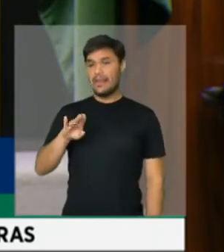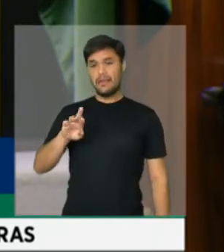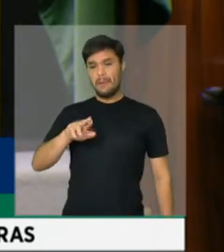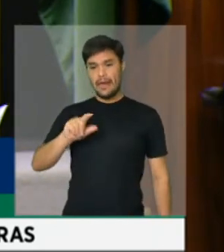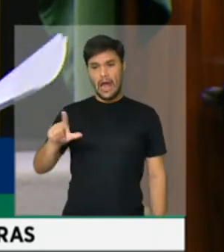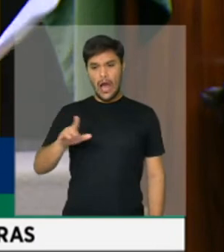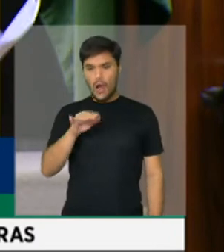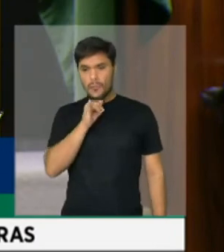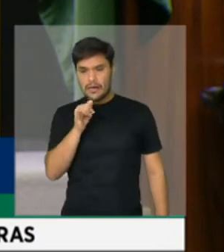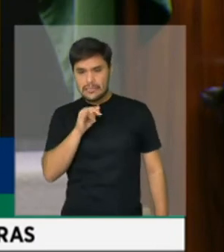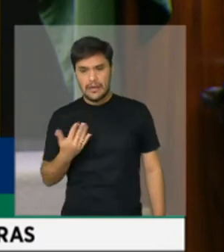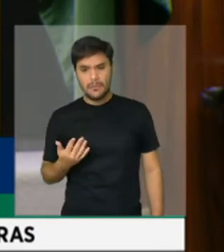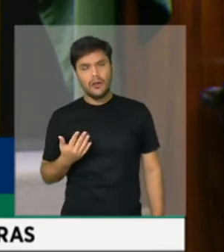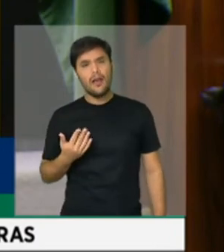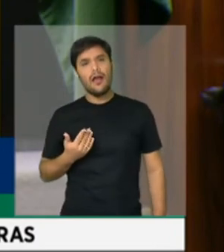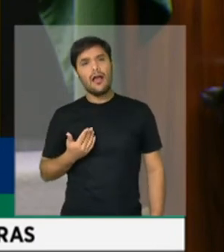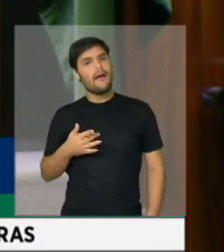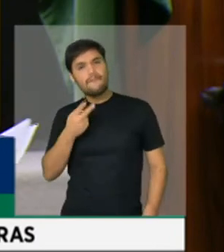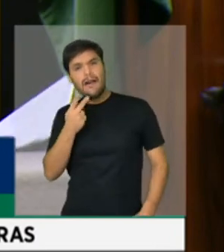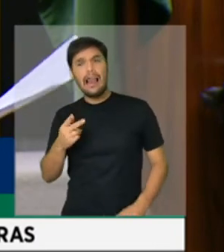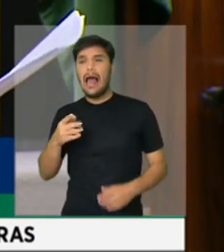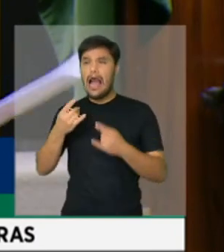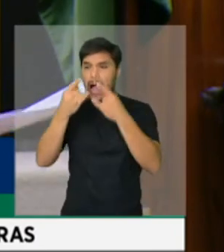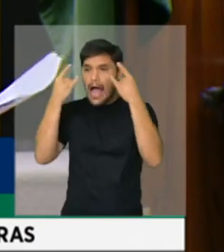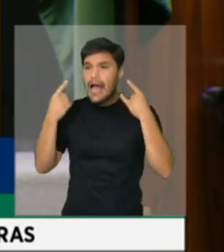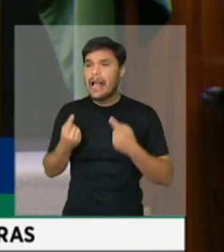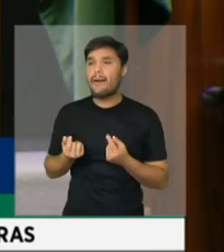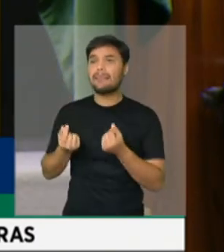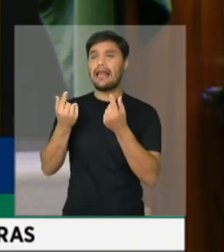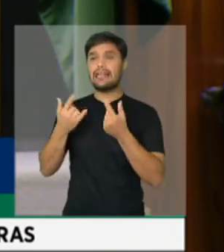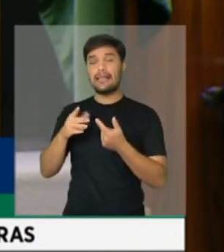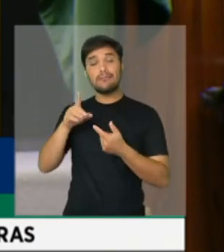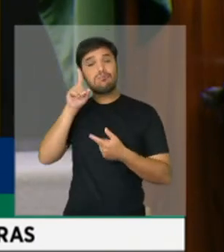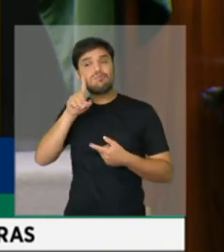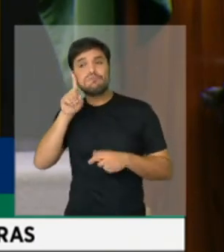POR QUE NAS GRANDES CRISES ECONÔMICAS DO CAPITALISMO E DO LIBERALISMO QUEM TEM QUE SOCORRER É O ESTADO NACIONAL?